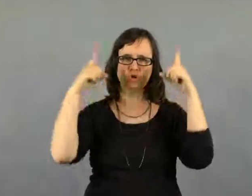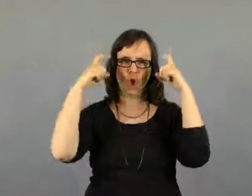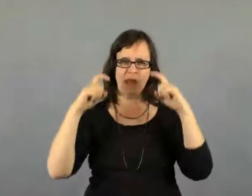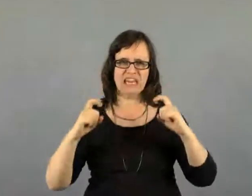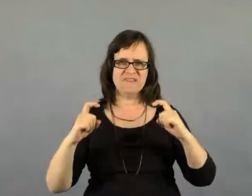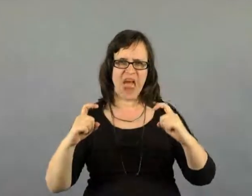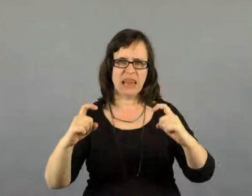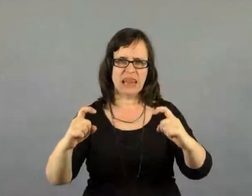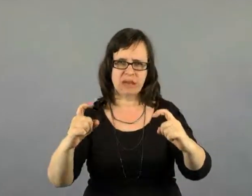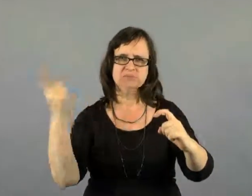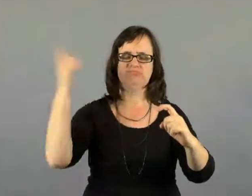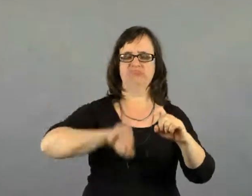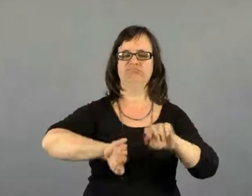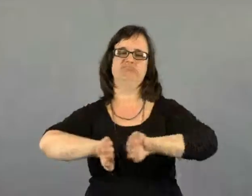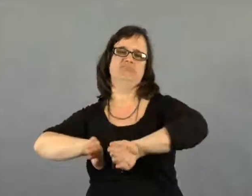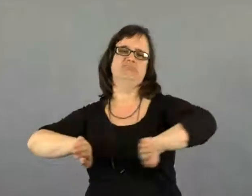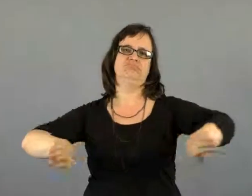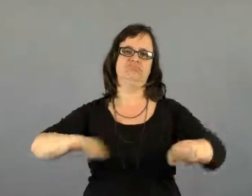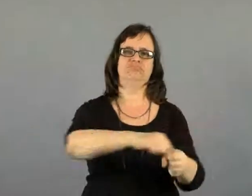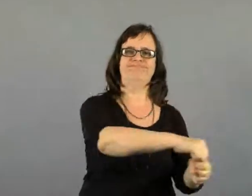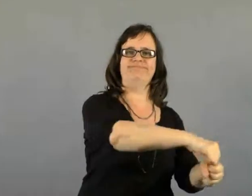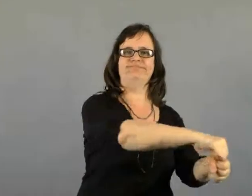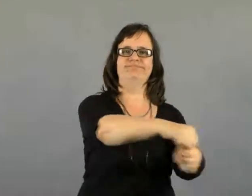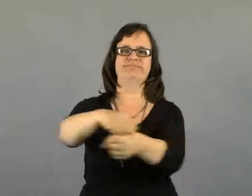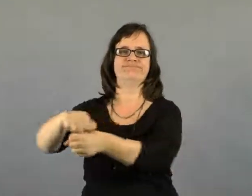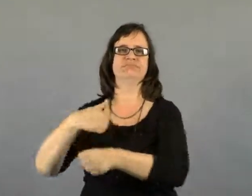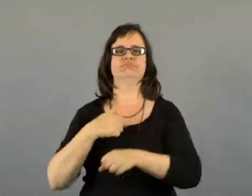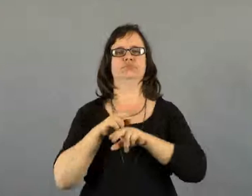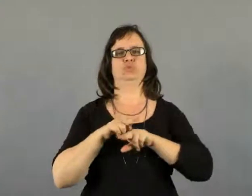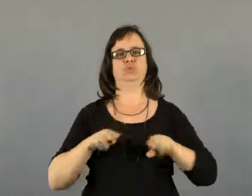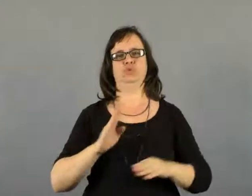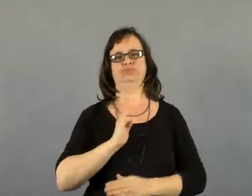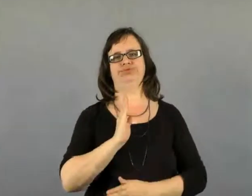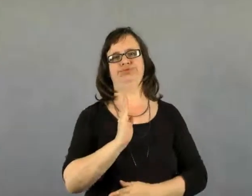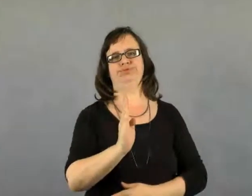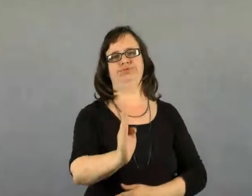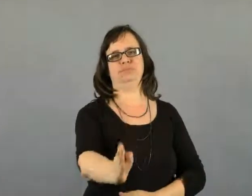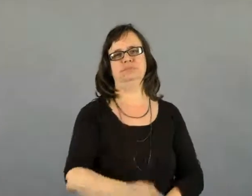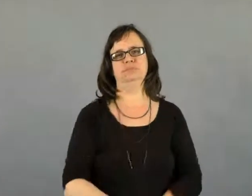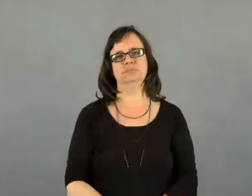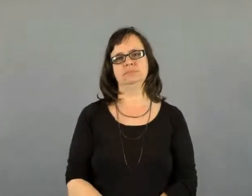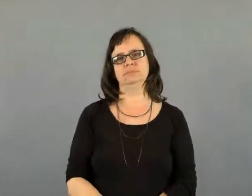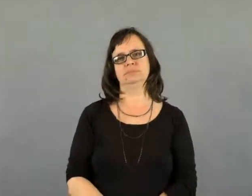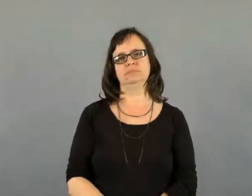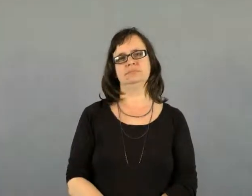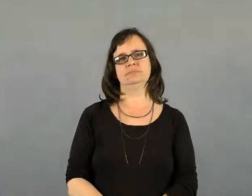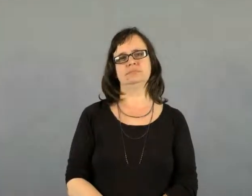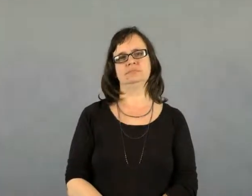Damit er die Werke des Teufels zerstöre Und wir in Ruhe den Weg gehen können